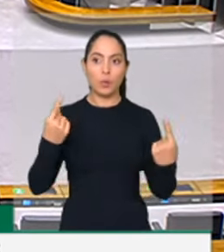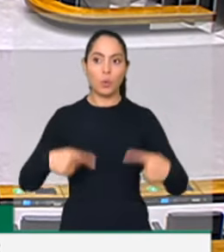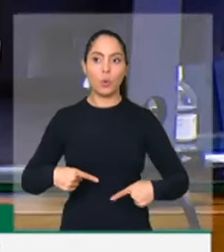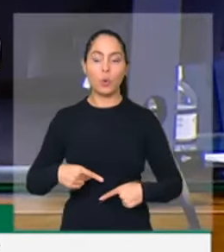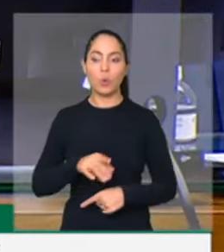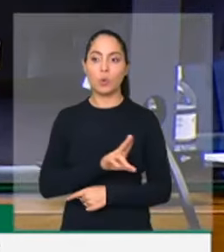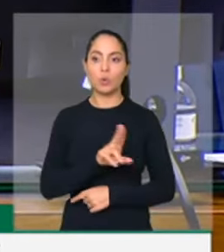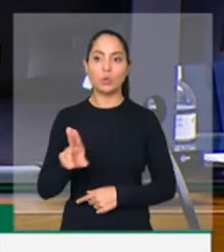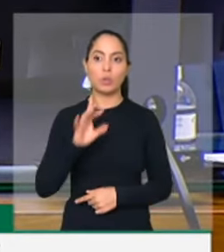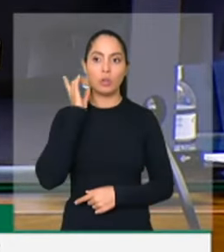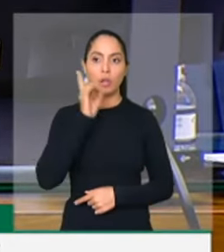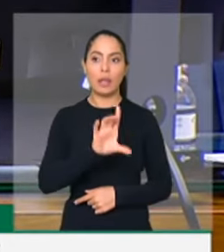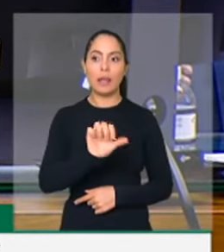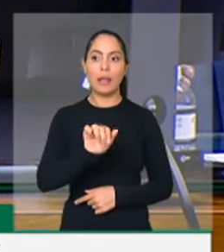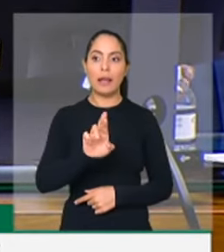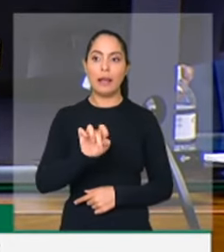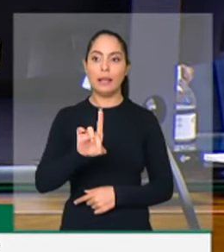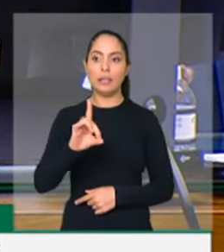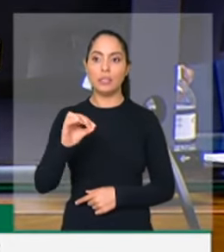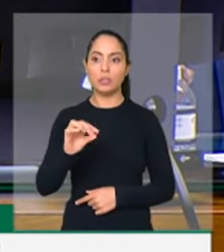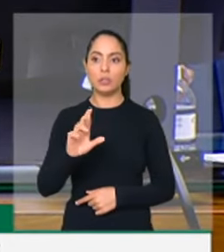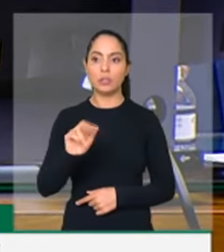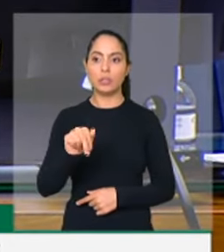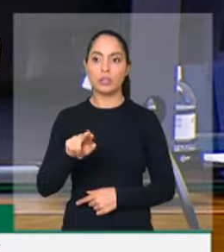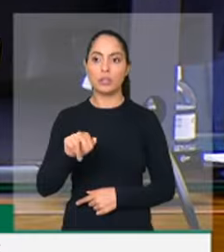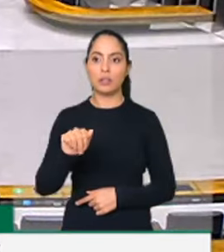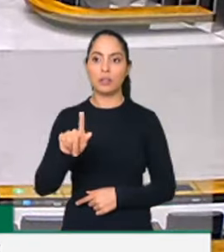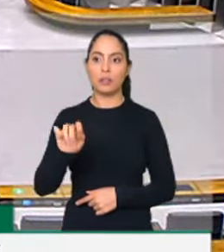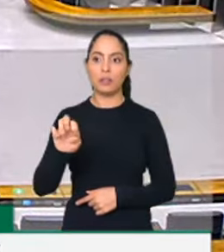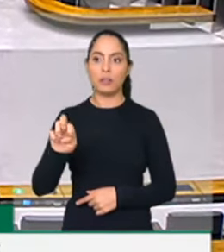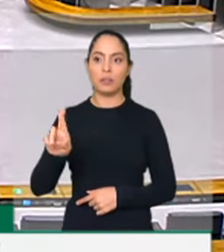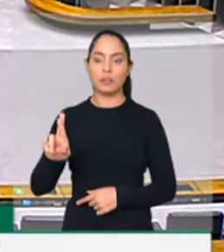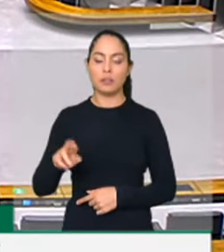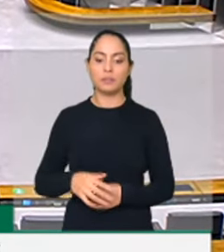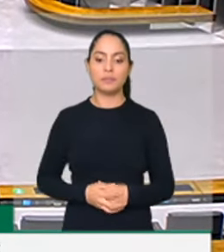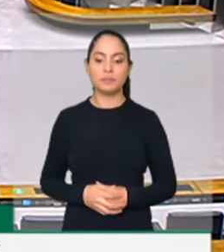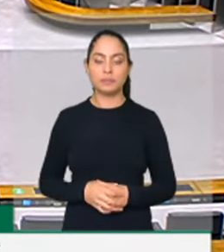CHINAGLIA. -- [DEPUTADO]: OBRIGADO PRESIDENTE. TEM DETERMINADAS CONSIDERAÇÕES QUE NÃO HÁ